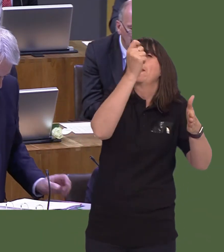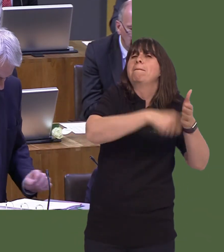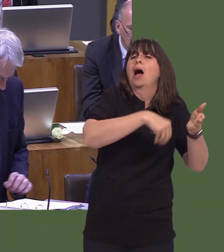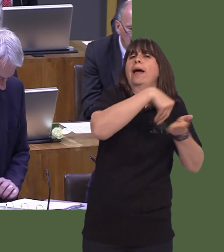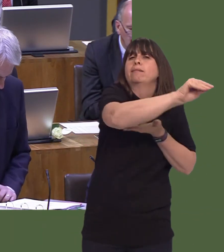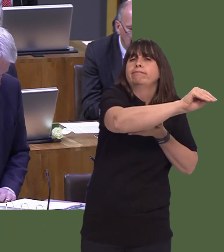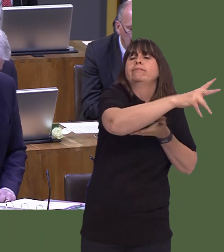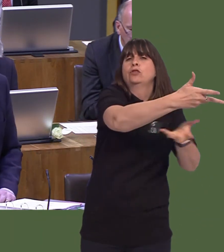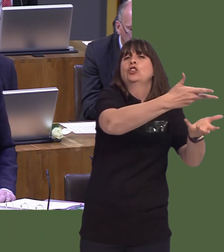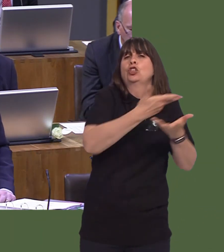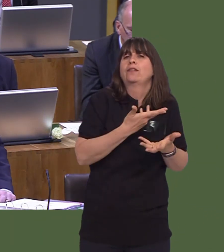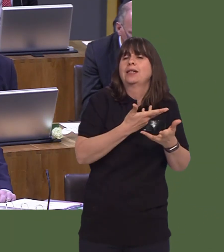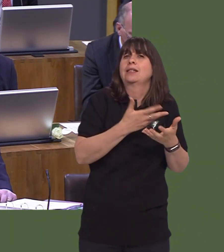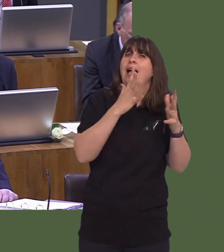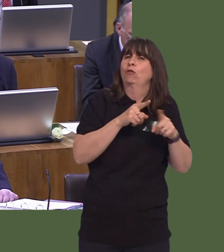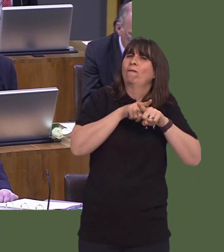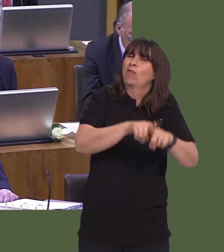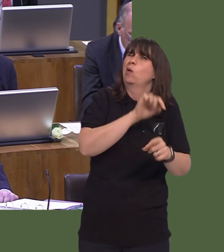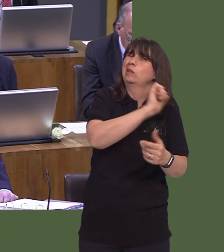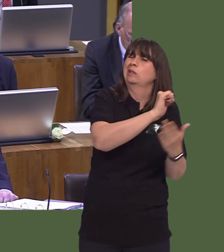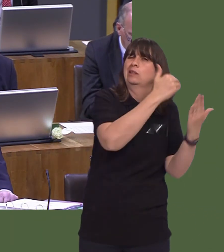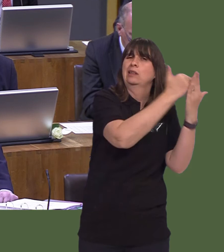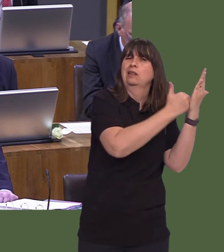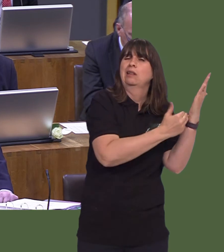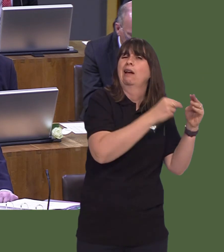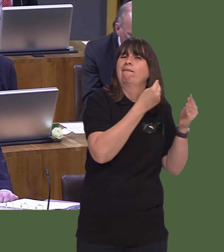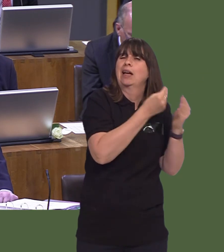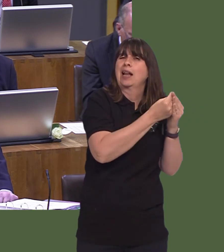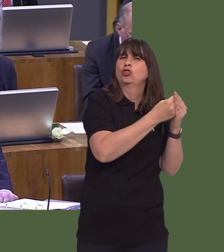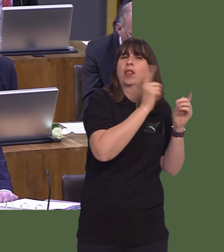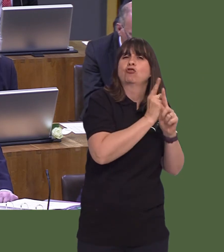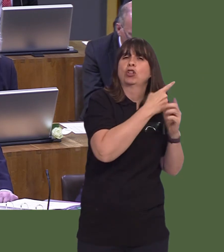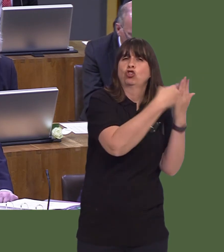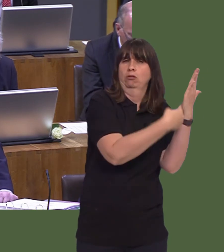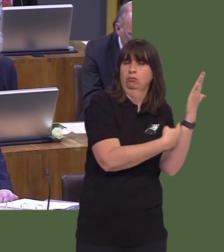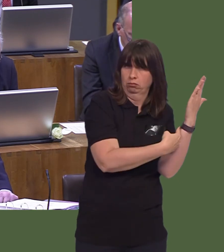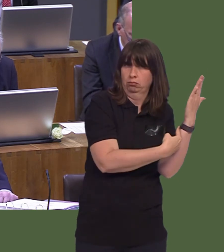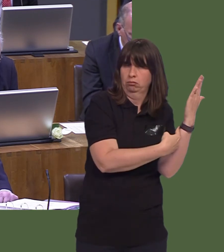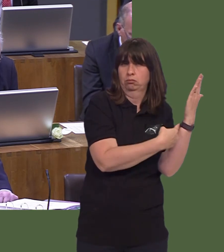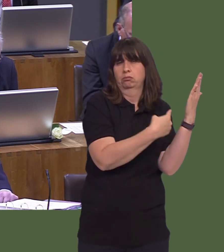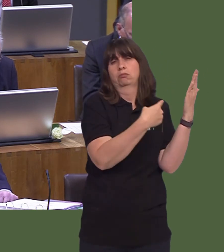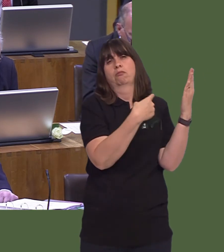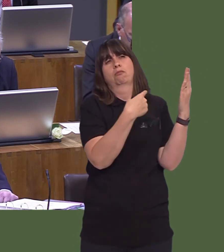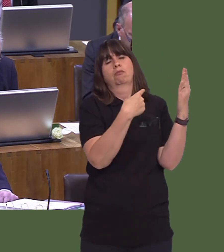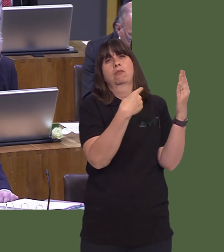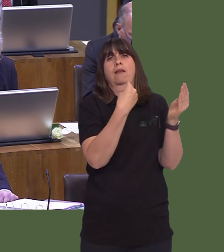OAQ52117 Carwyn Jones AM: Dylai pob proses gaffael gan unrhyw fwrdd iechyd gael ei chynnal yn unol ‚ chyfarwyddiadau ariannol sefydlog